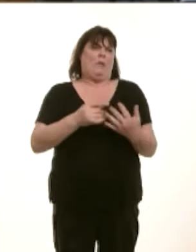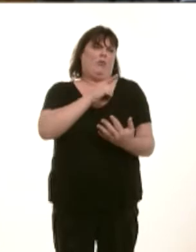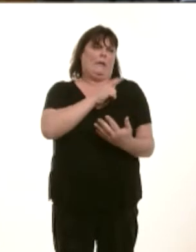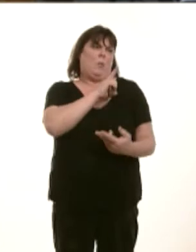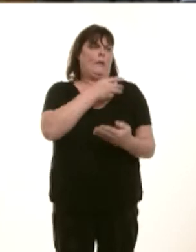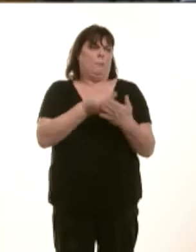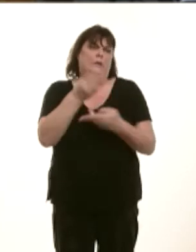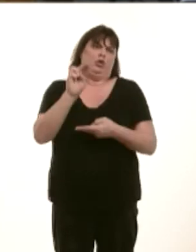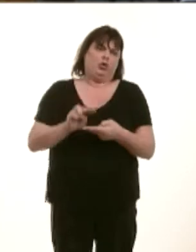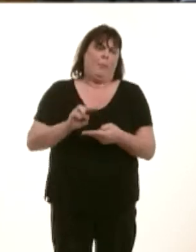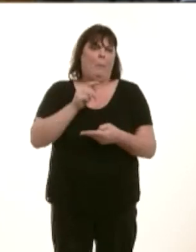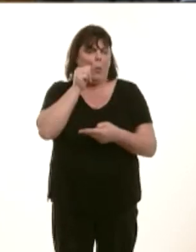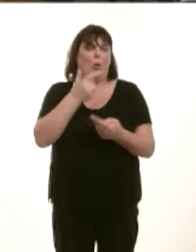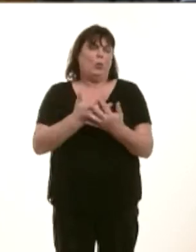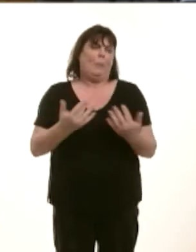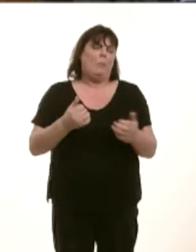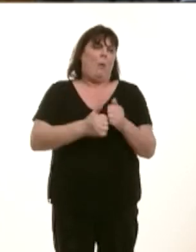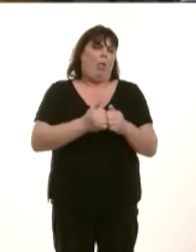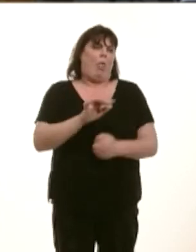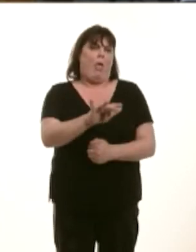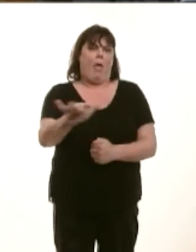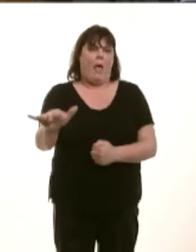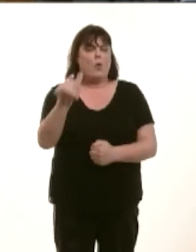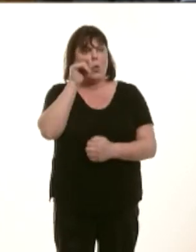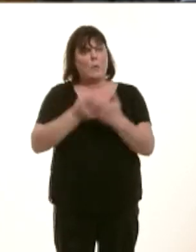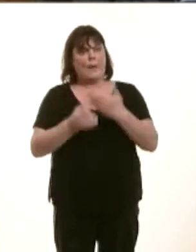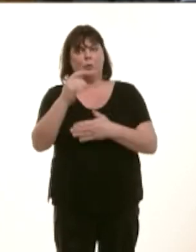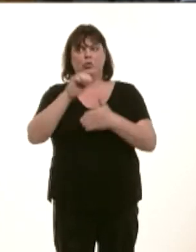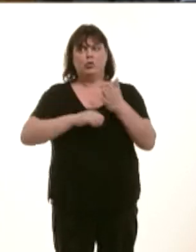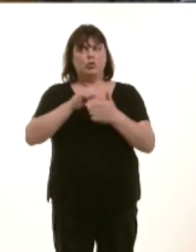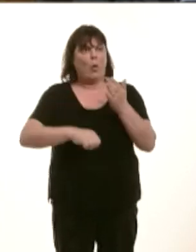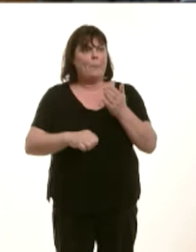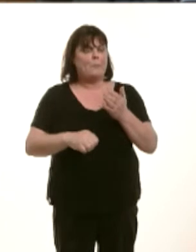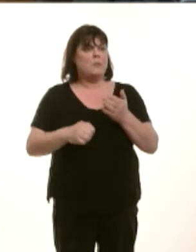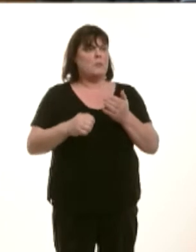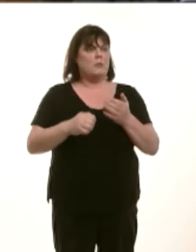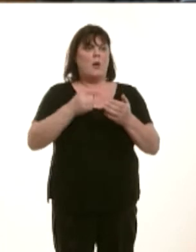yn yr archfarchnadoedd dros y blynyddoedd, lle mae llaeth wedi cael ei werthu o dan y